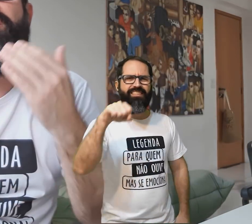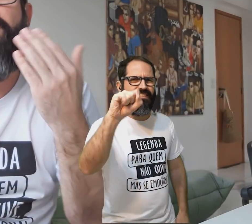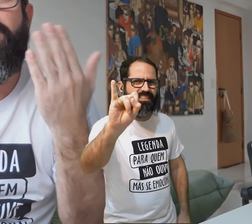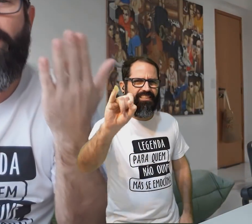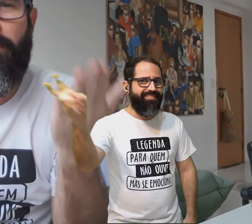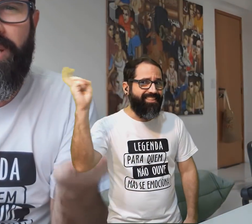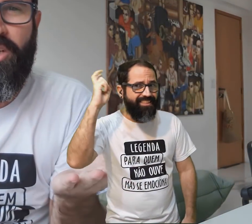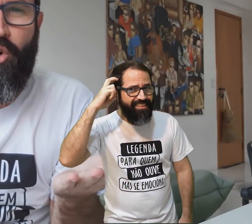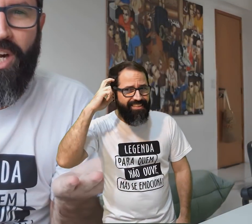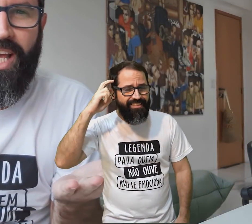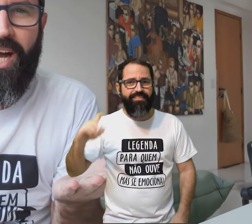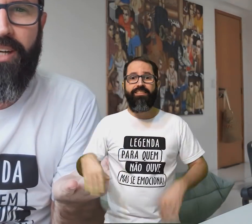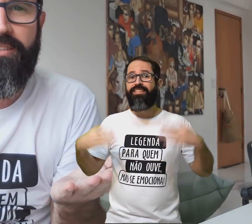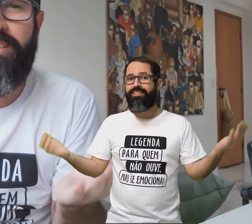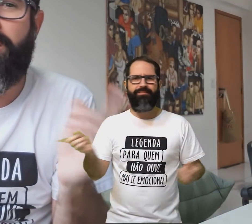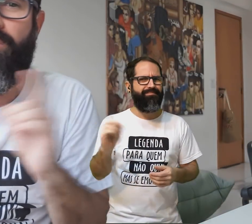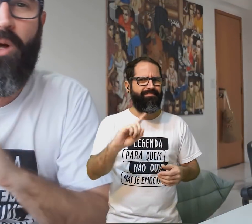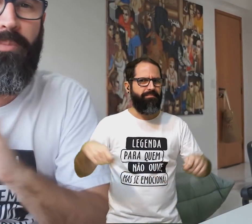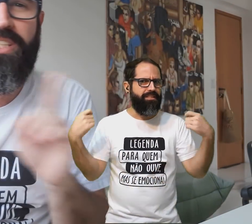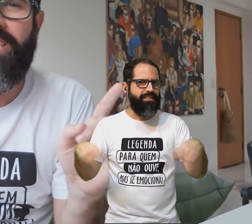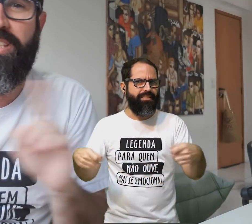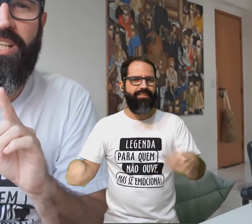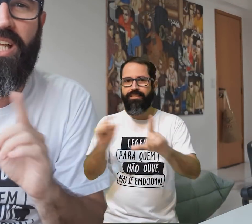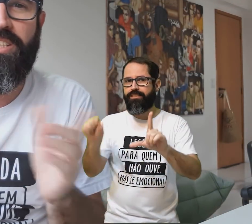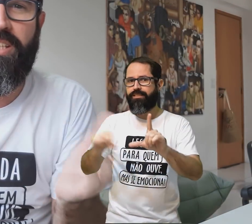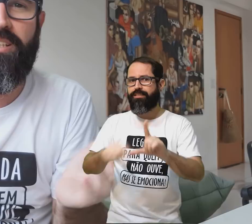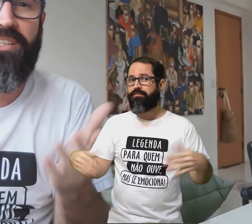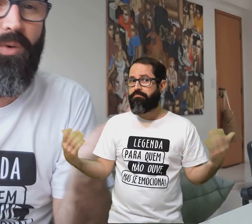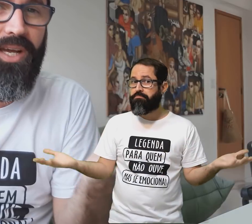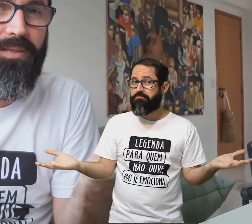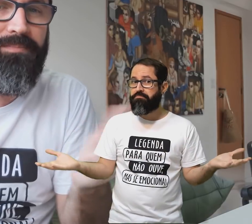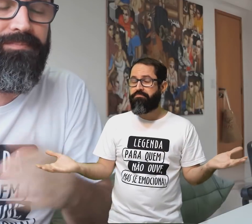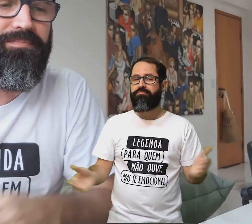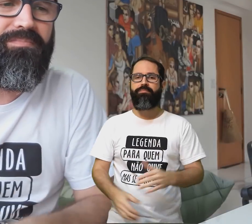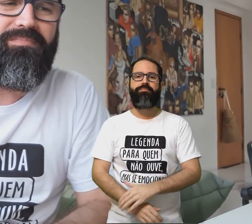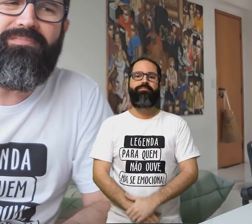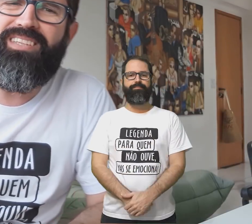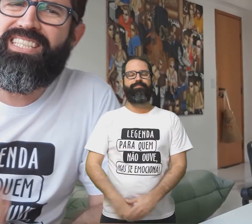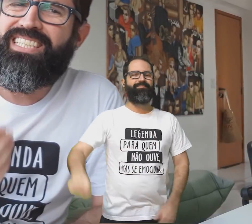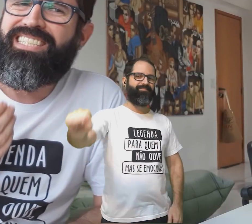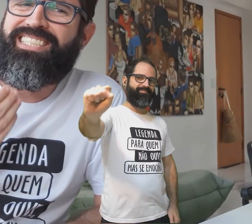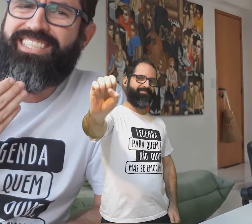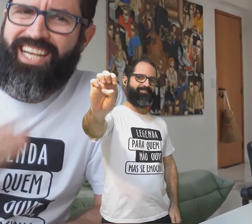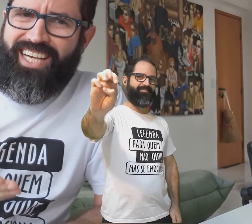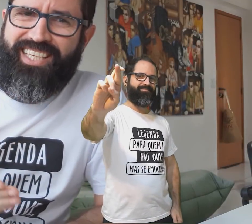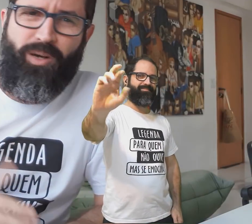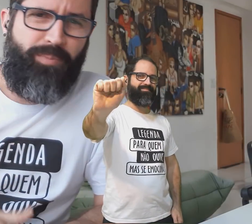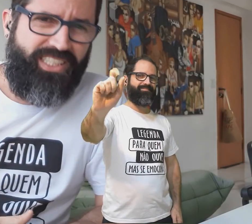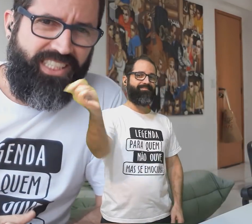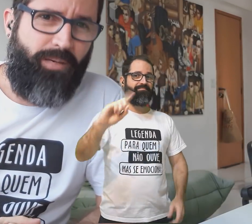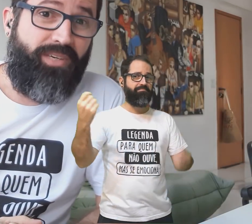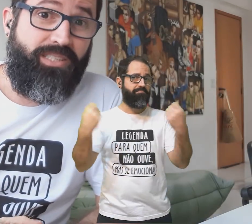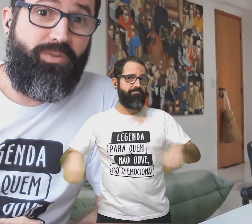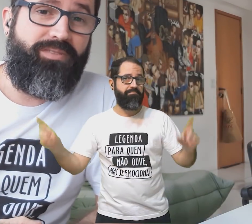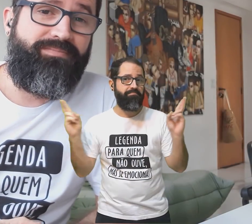"Se fez o implante coclear, então não precisa de legenda, né?" Será que não precisa mesmo?